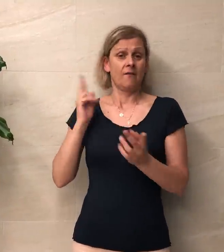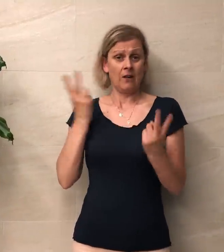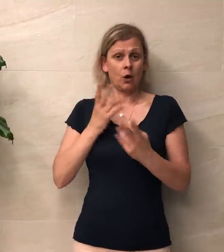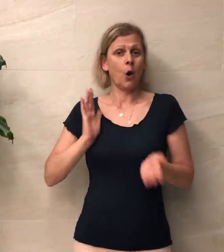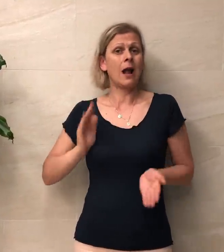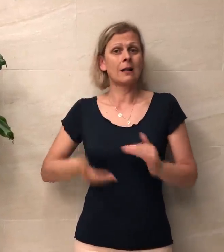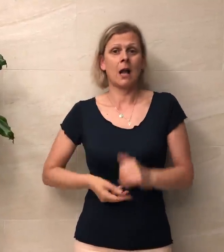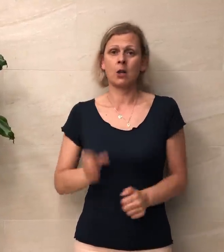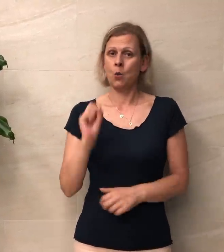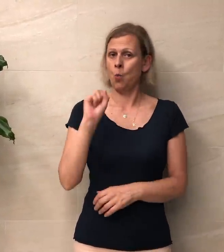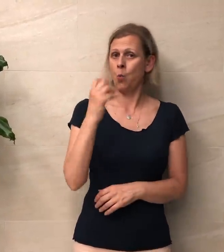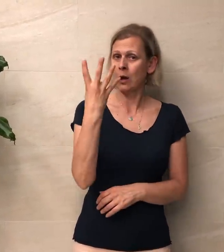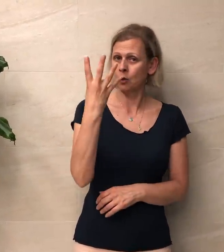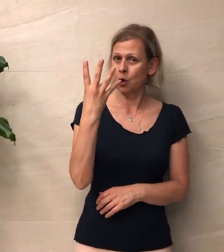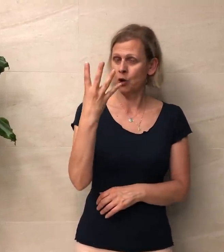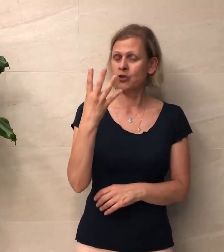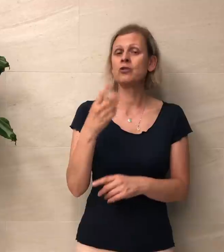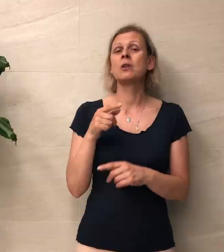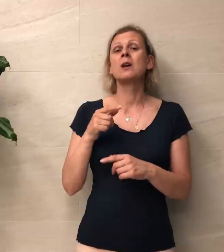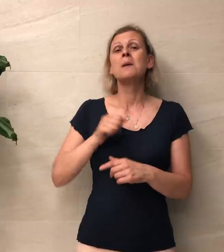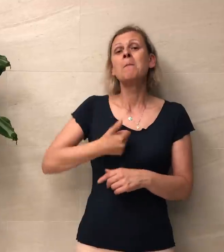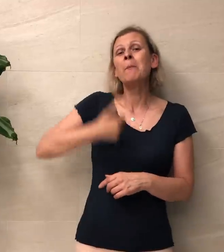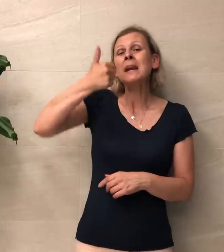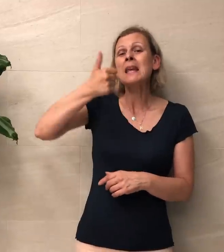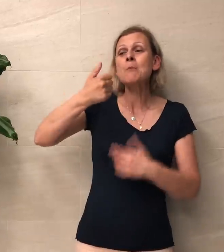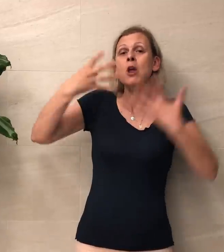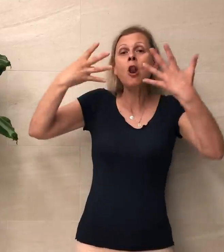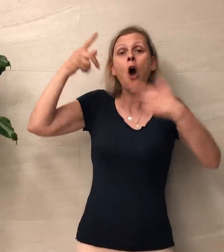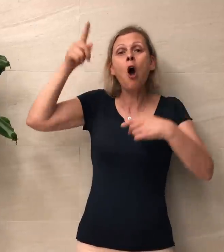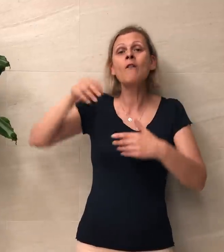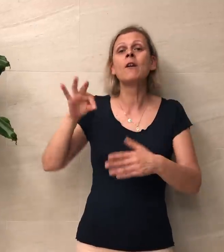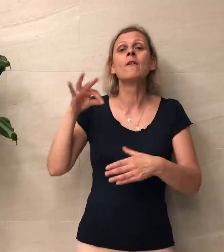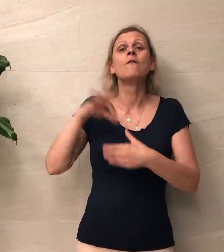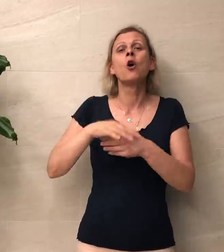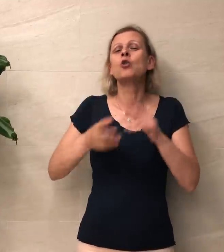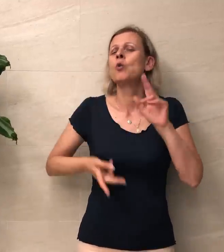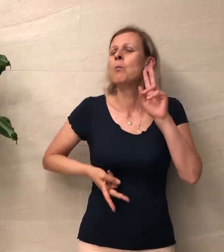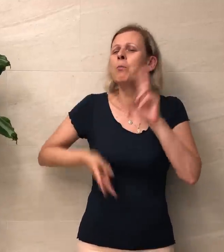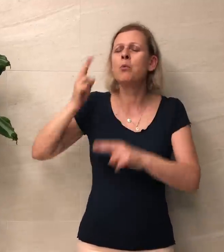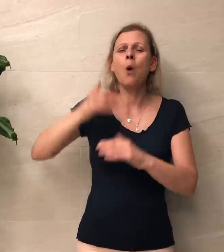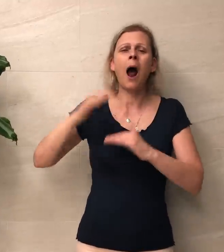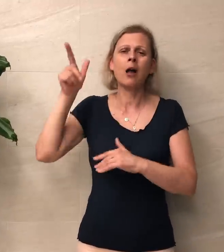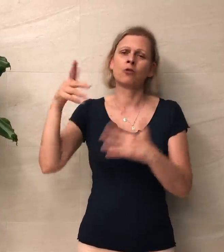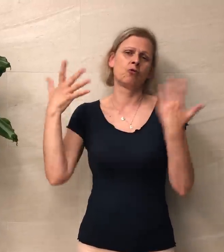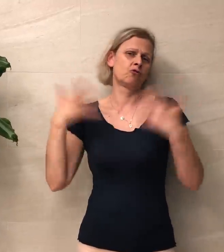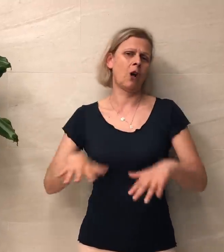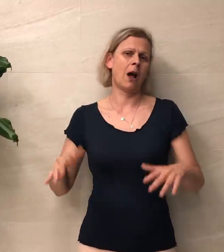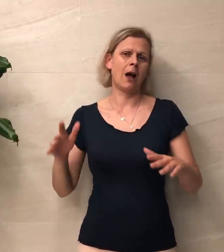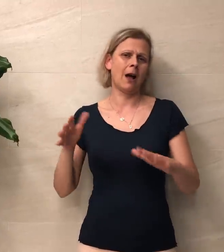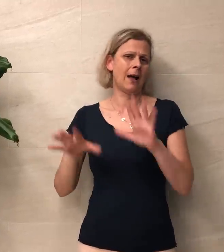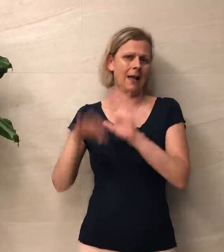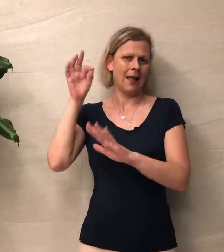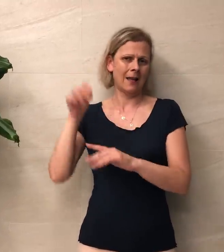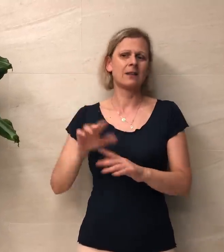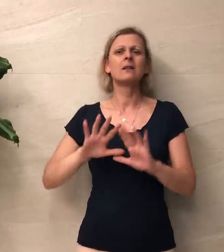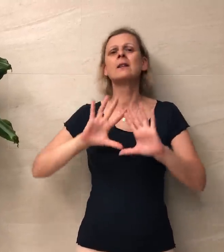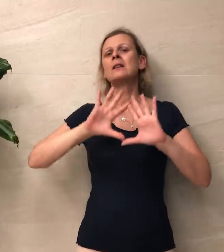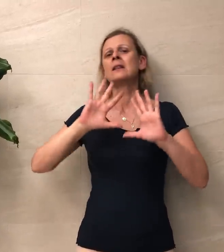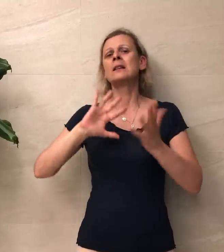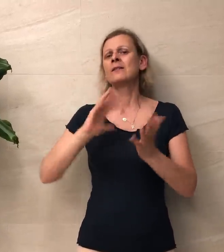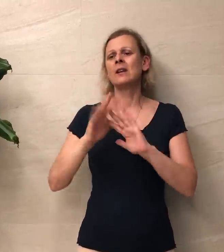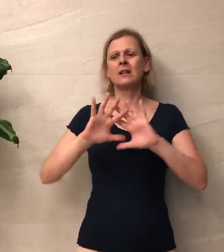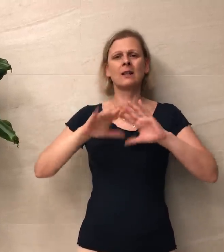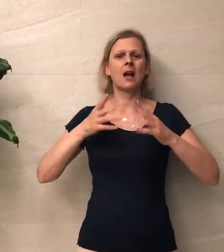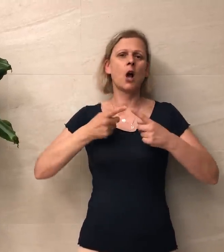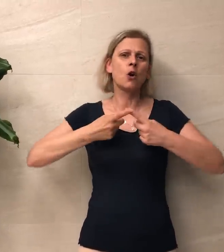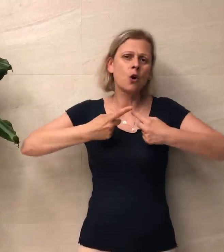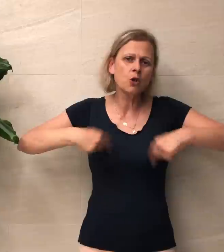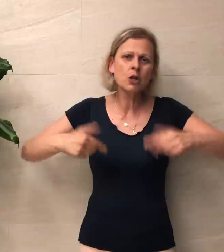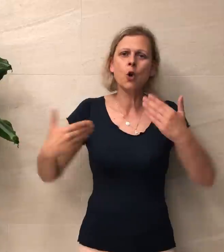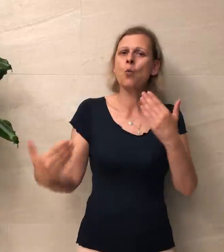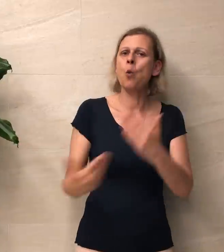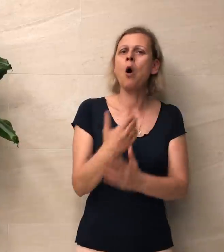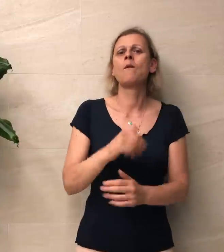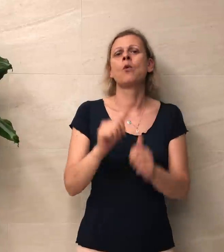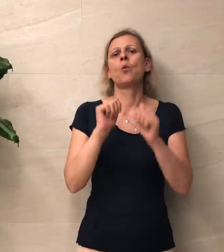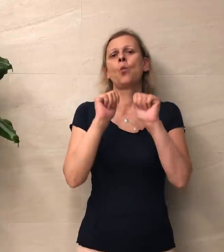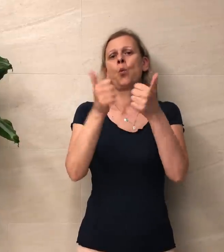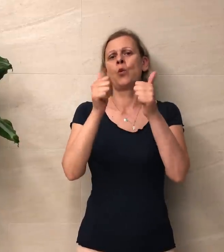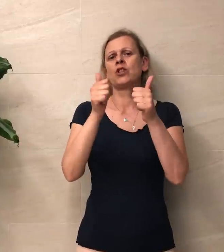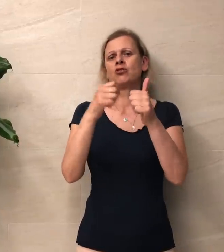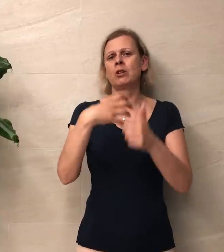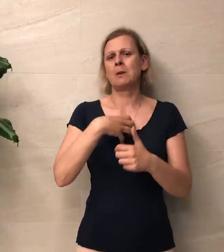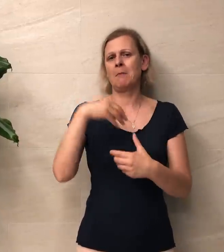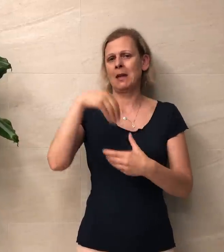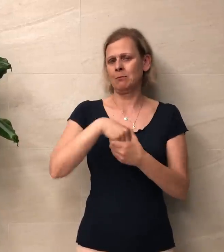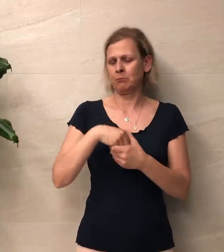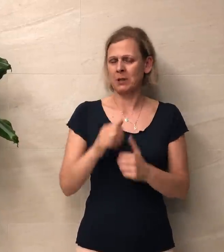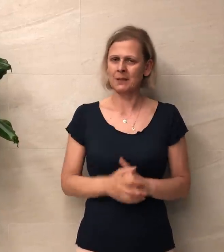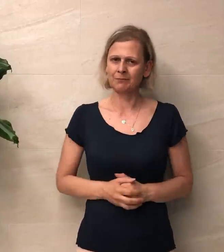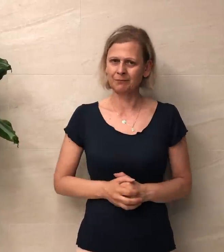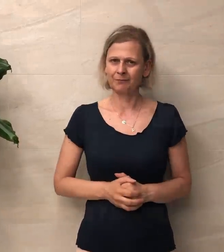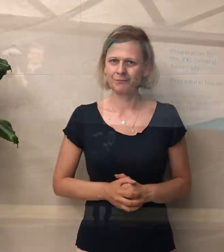il maggior numero di voti. Il nuovo board sarà composto da 11 Membri.